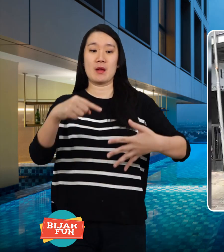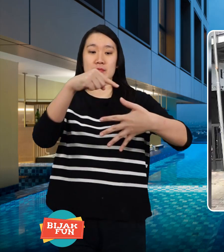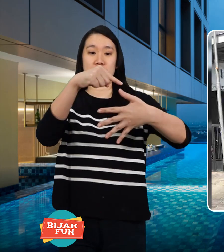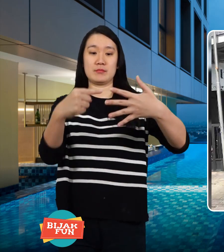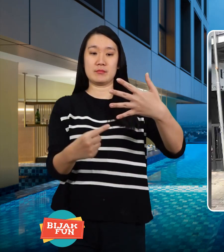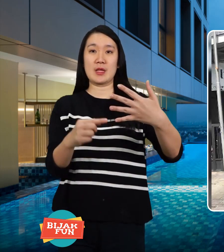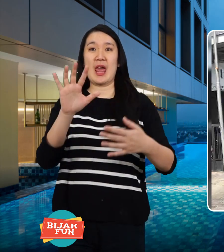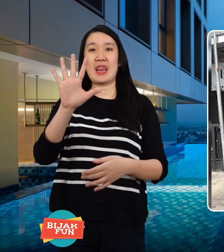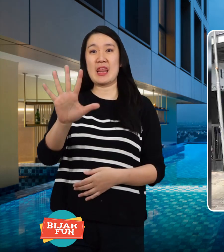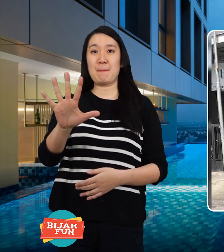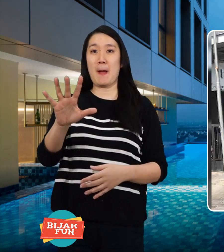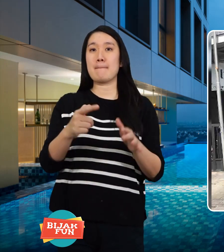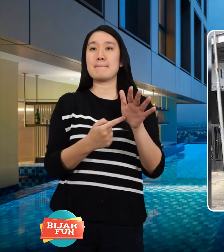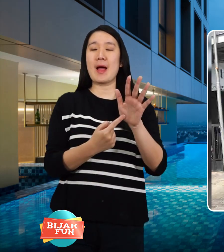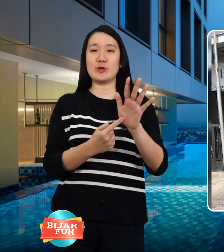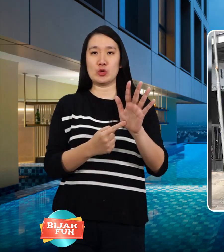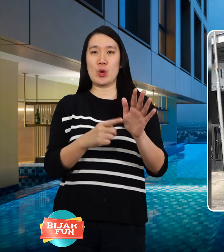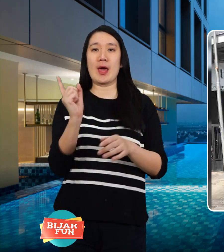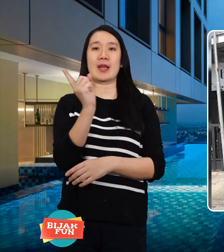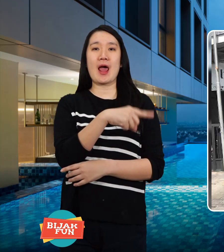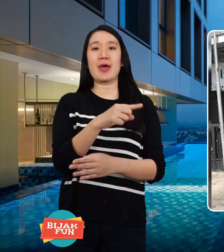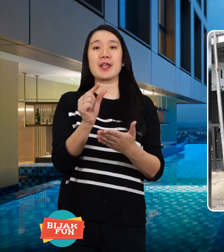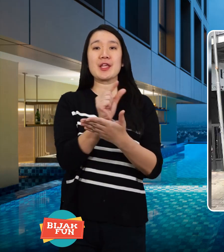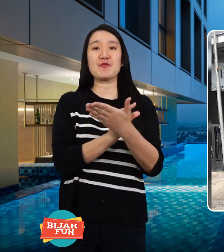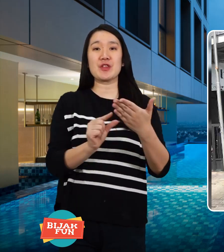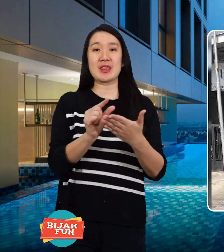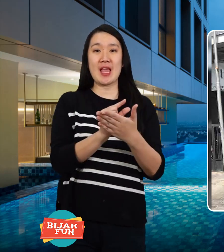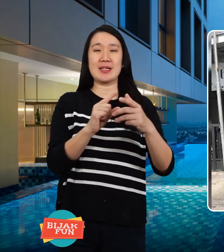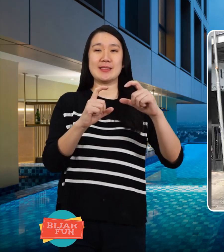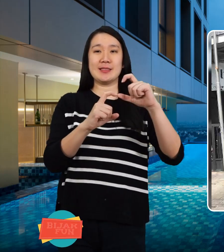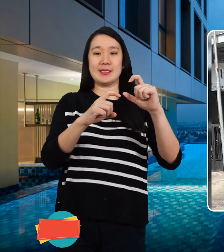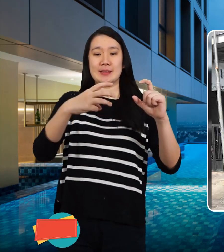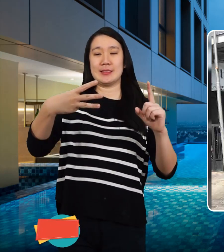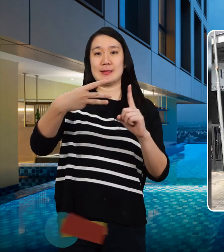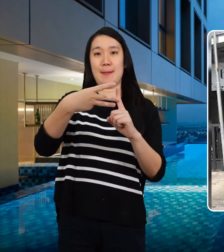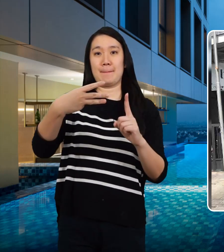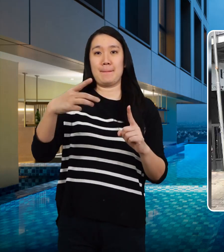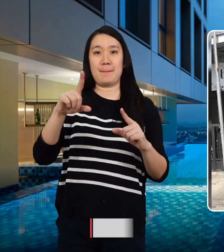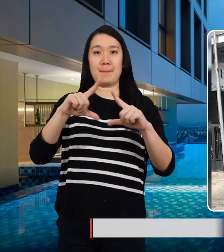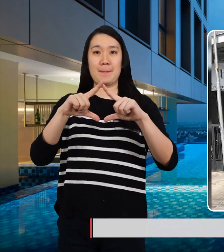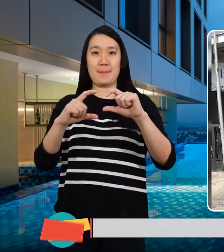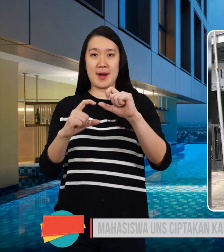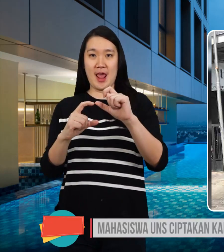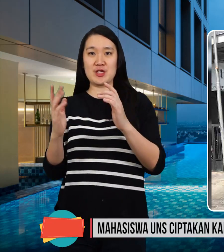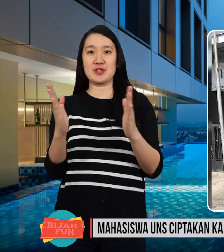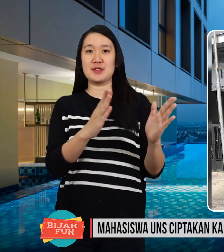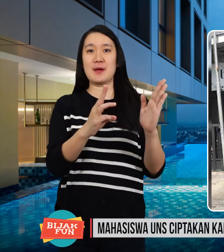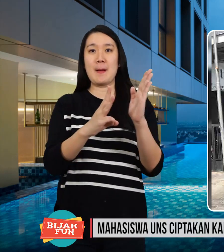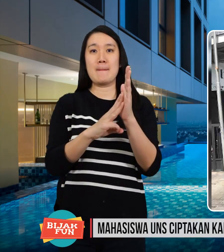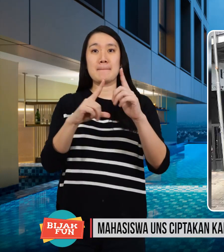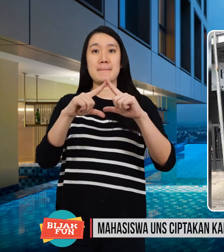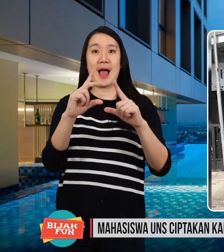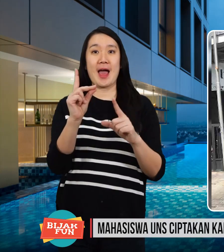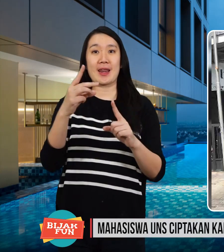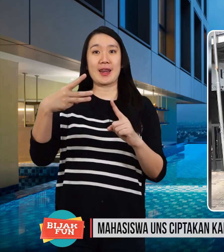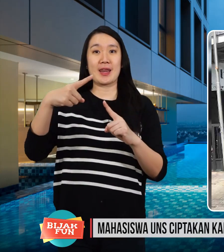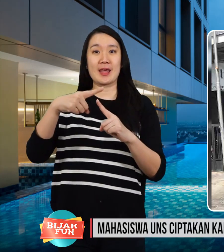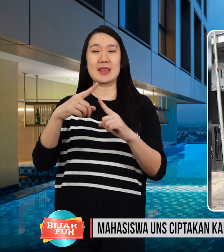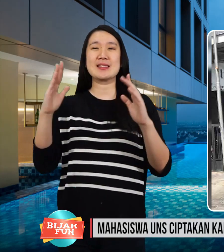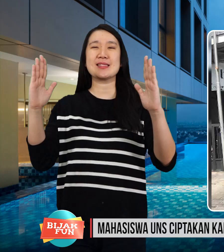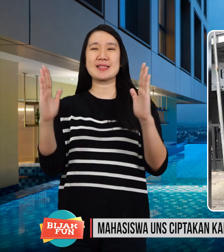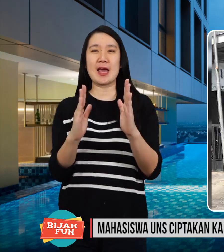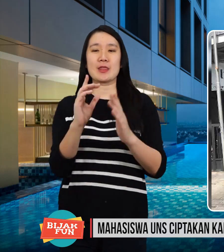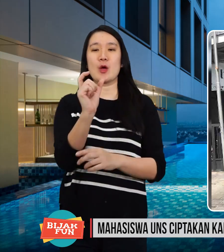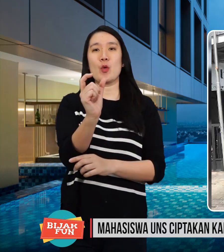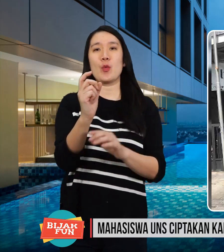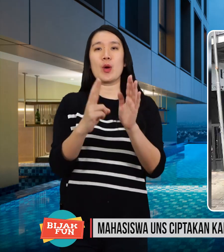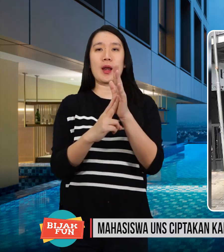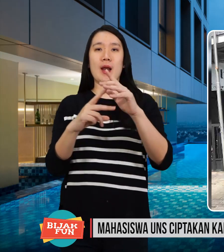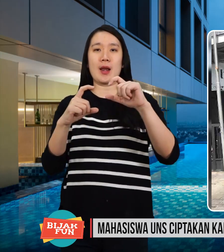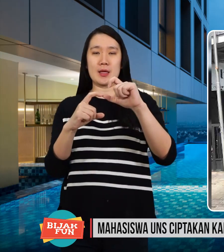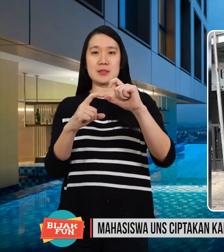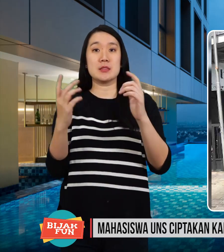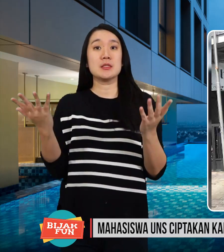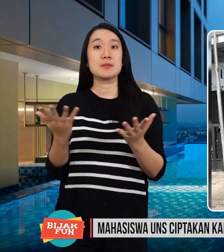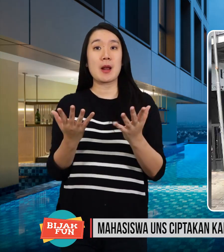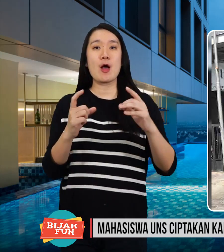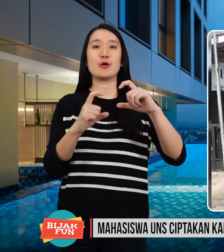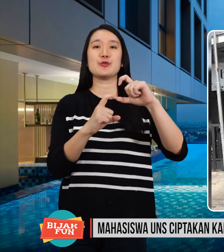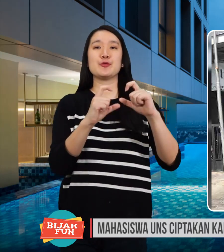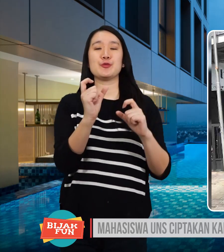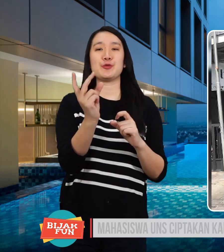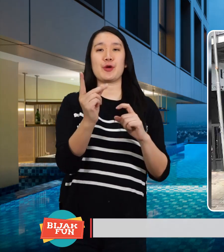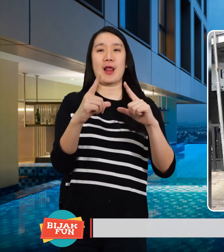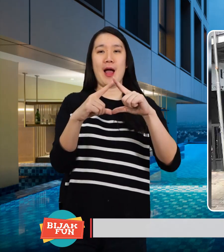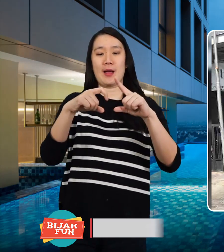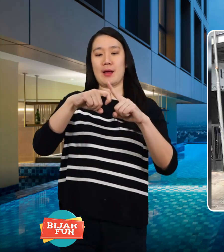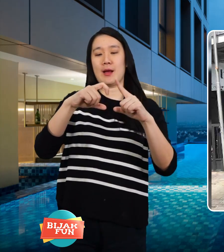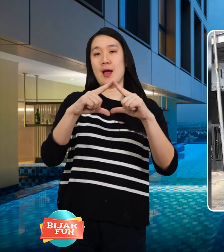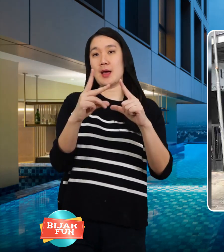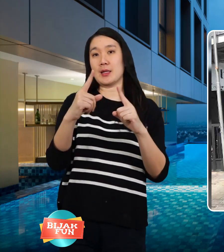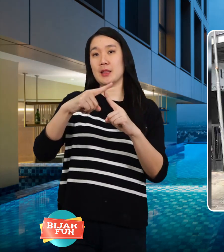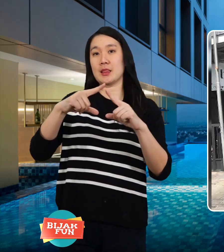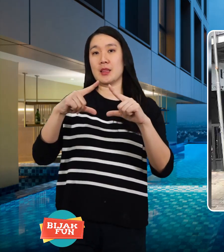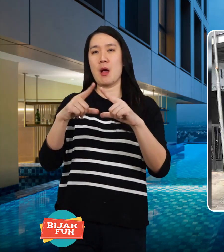Lima mahasiswa dari Universitas Sebelas Maret (UNS) Surakarta